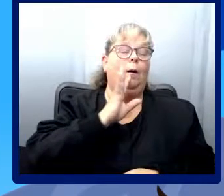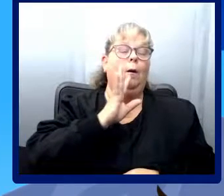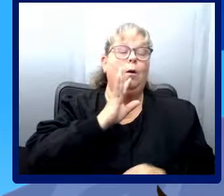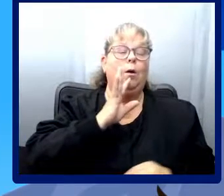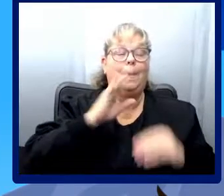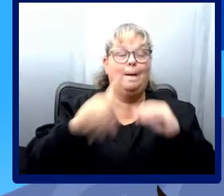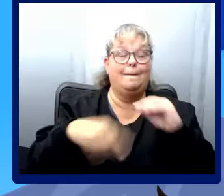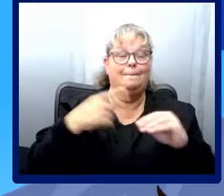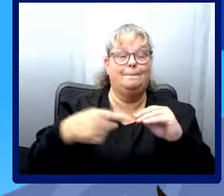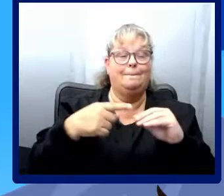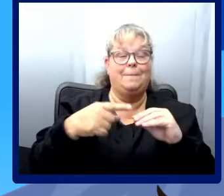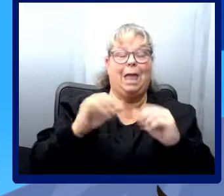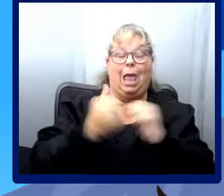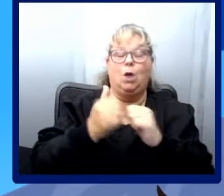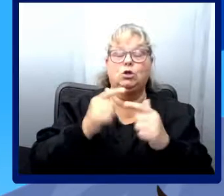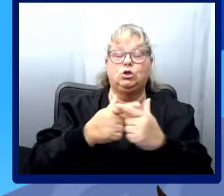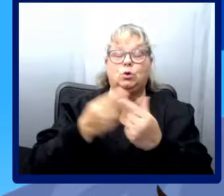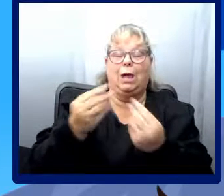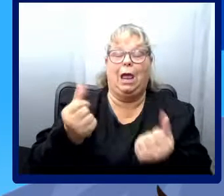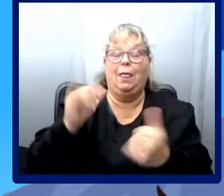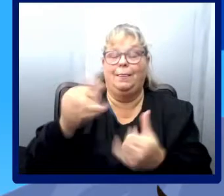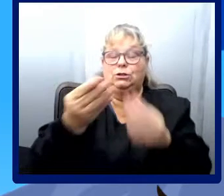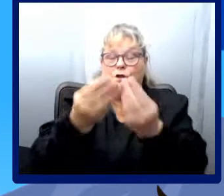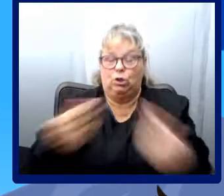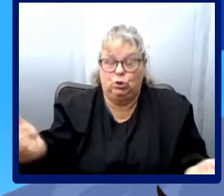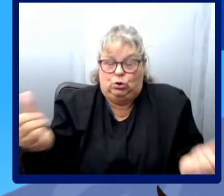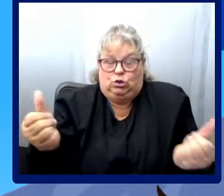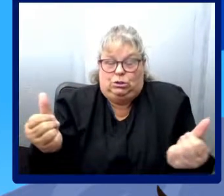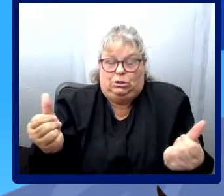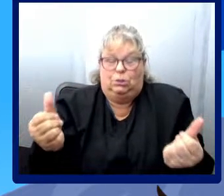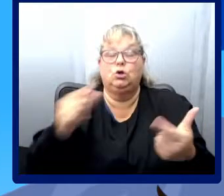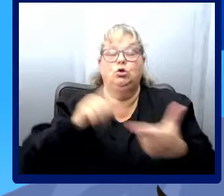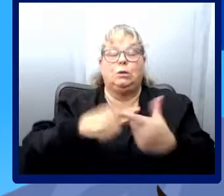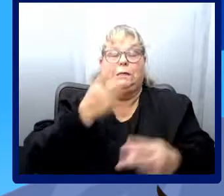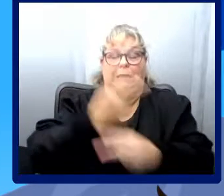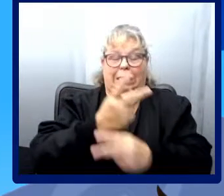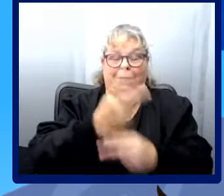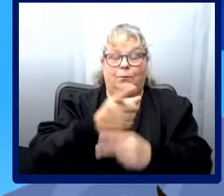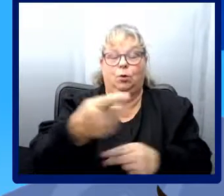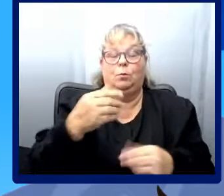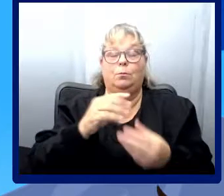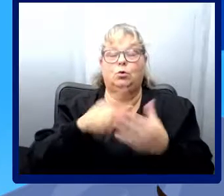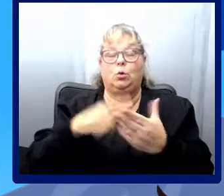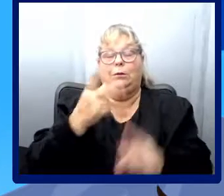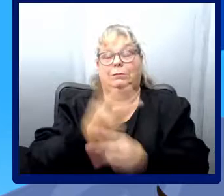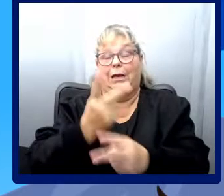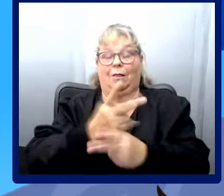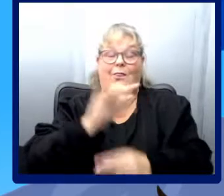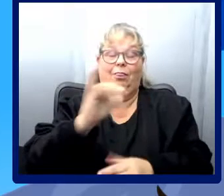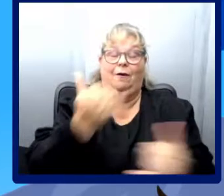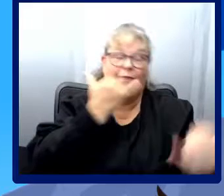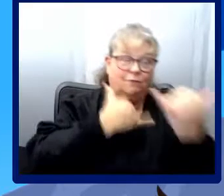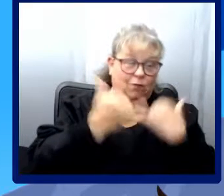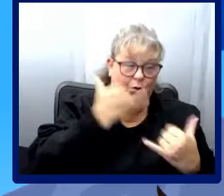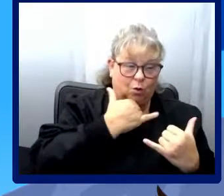y errores de Salesforce Labs y cómo puede ayudarlos a manejar los errores de flujo. Y ya que hablamos de aplicaciones de Salesforce Labs